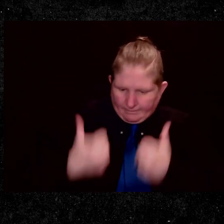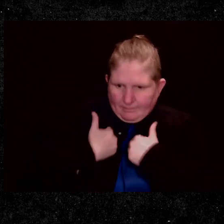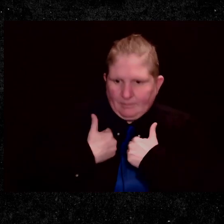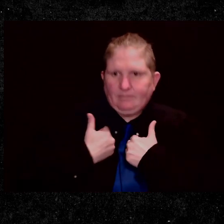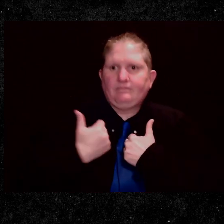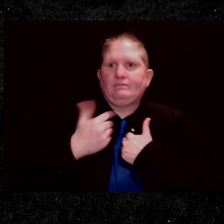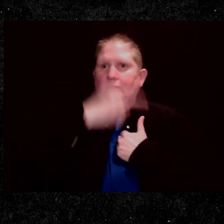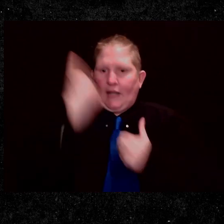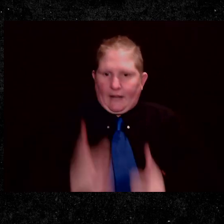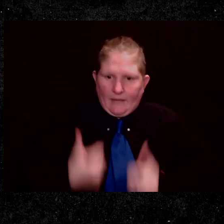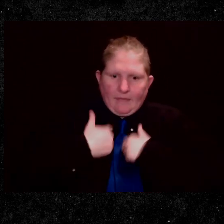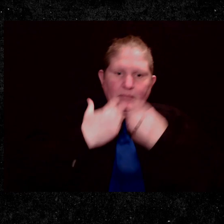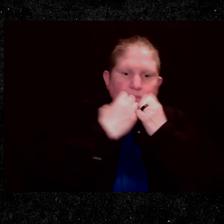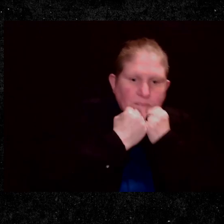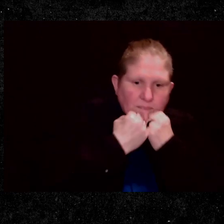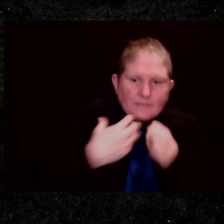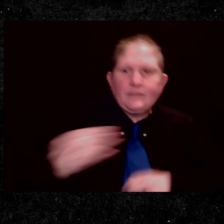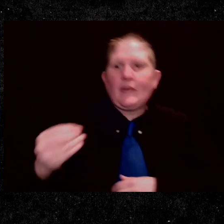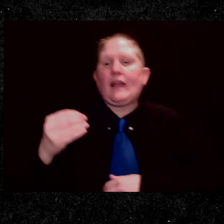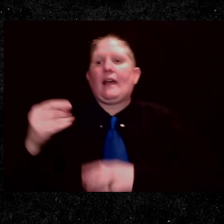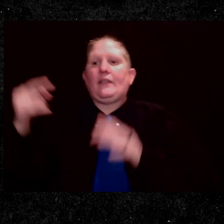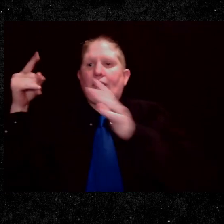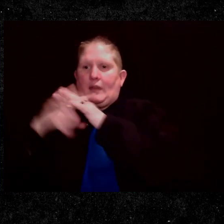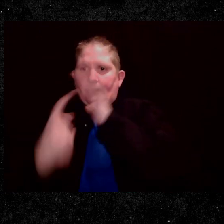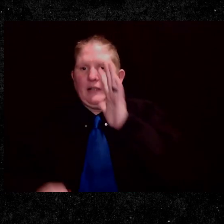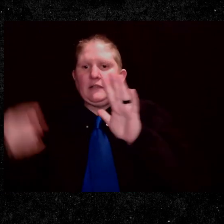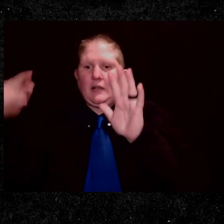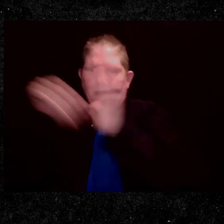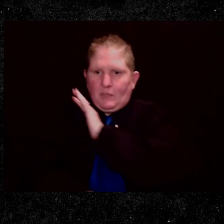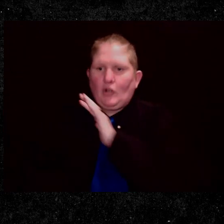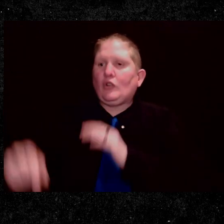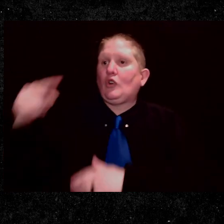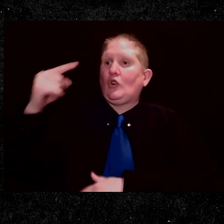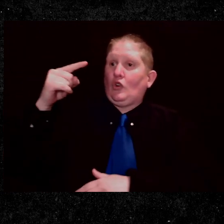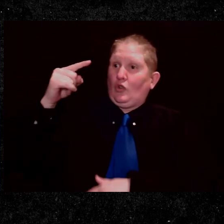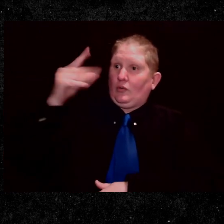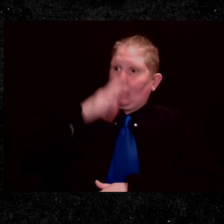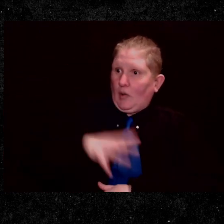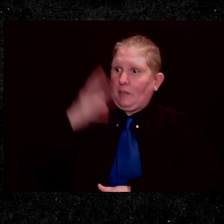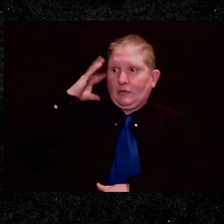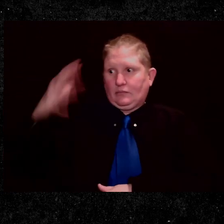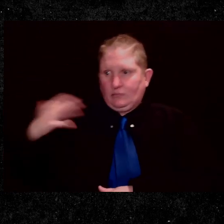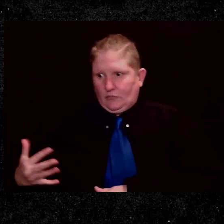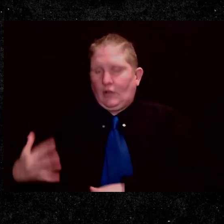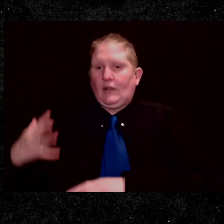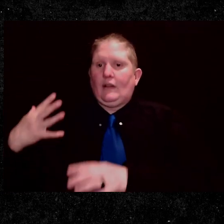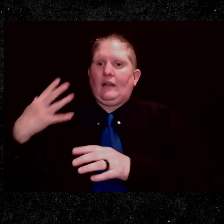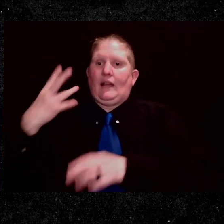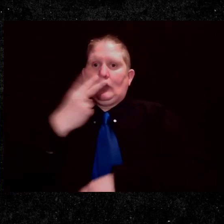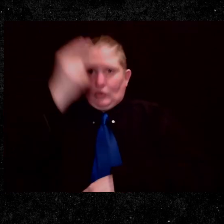y las indígenas desaparecidas y asesinadas, chicas, y dos espíritus siguen luchando por la justicia racial y de género.